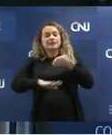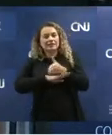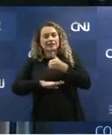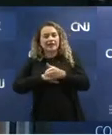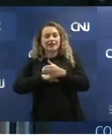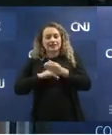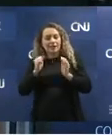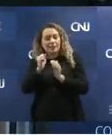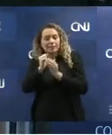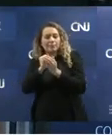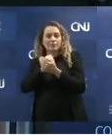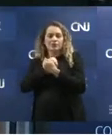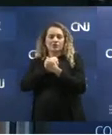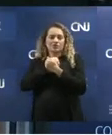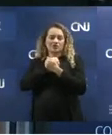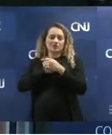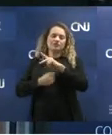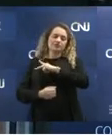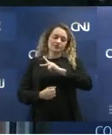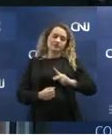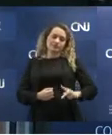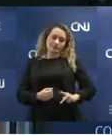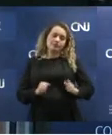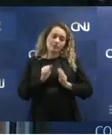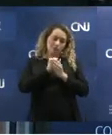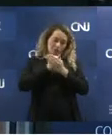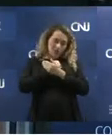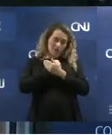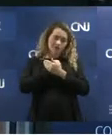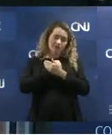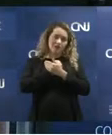presidente, da proteção da intenção, da norma